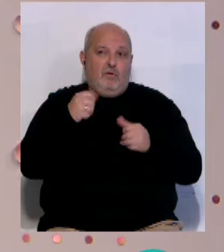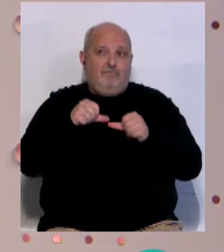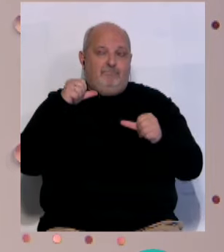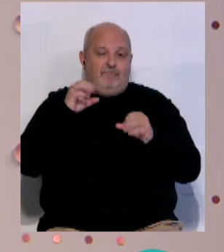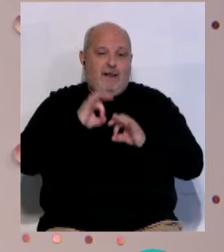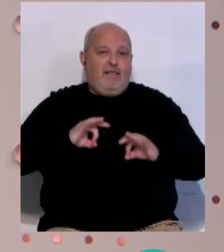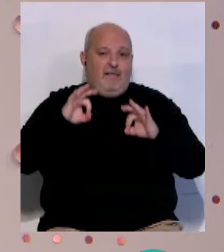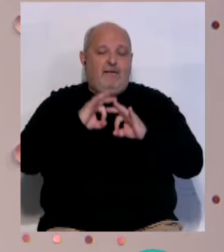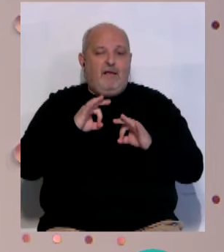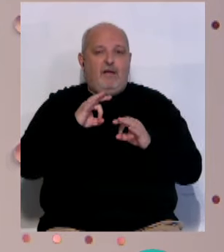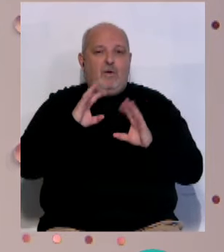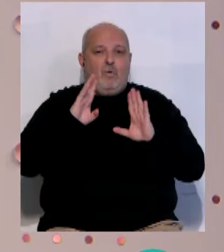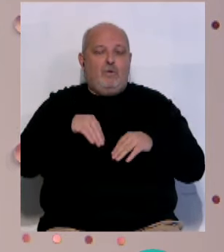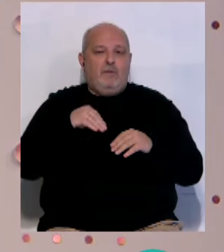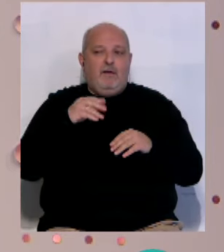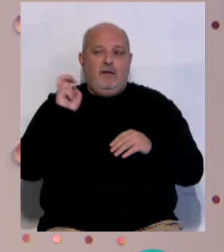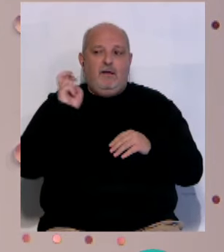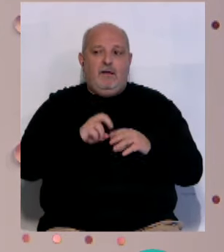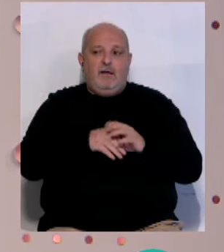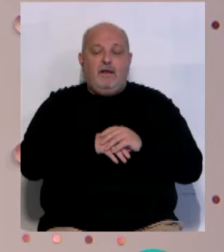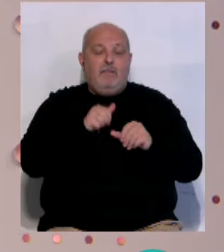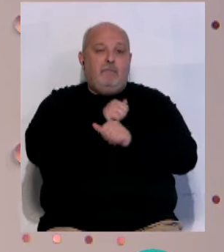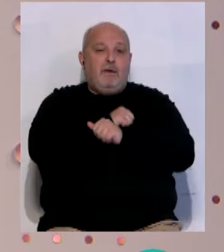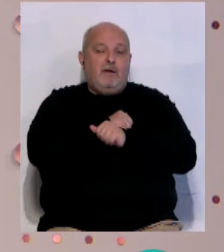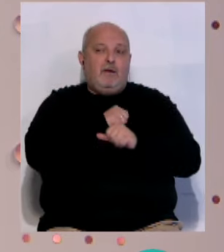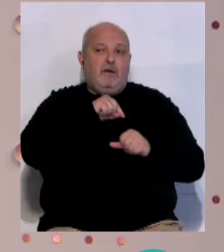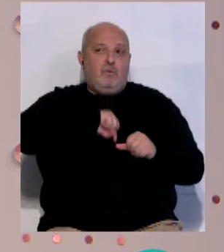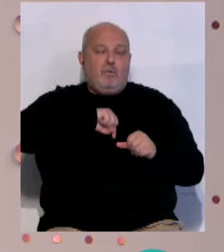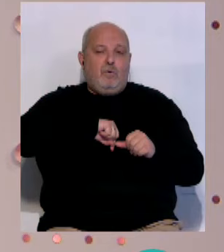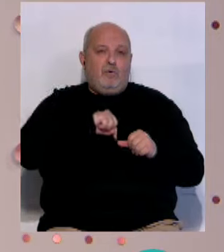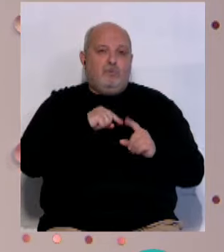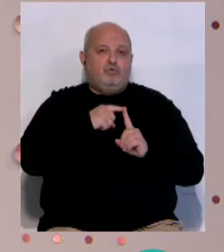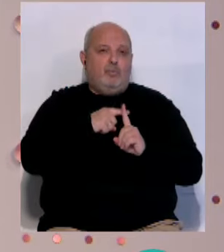última vuelta a primera división Pero esperemos que lleguemos con una suma importante de puntos